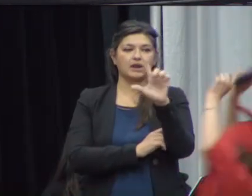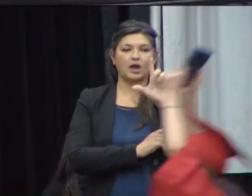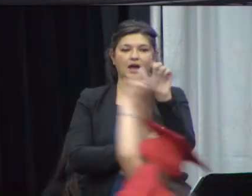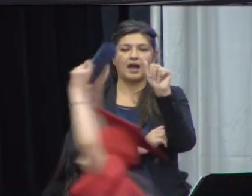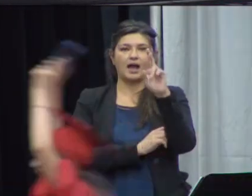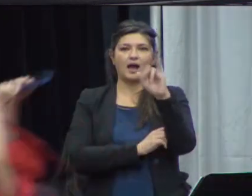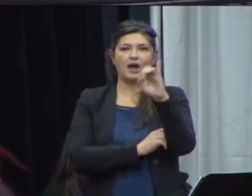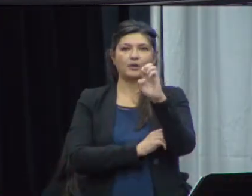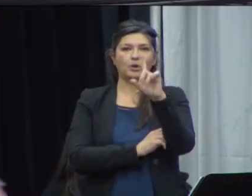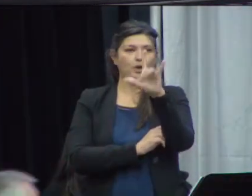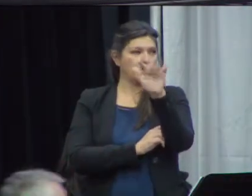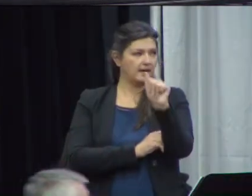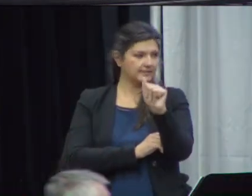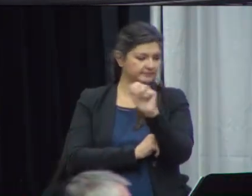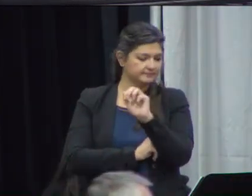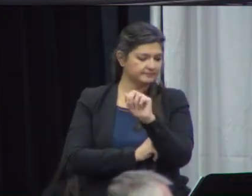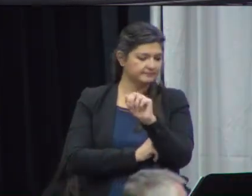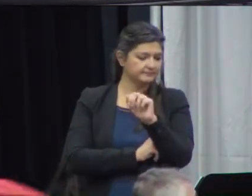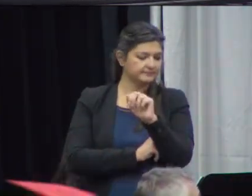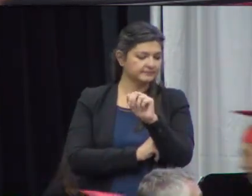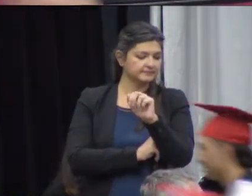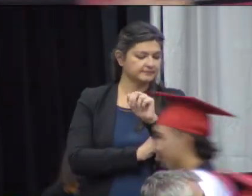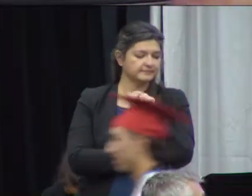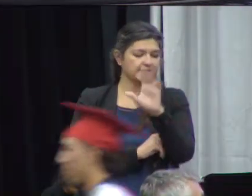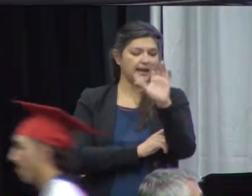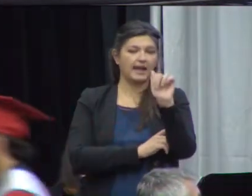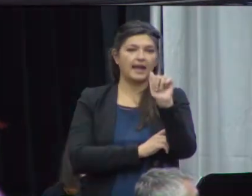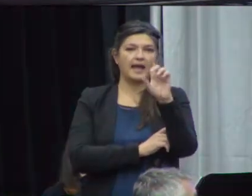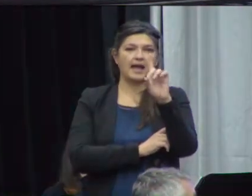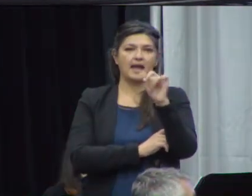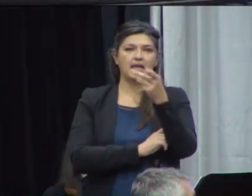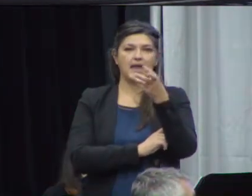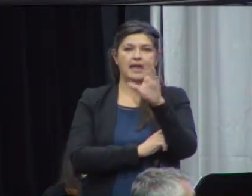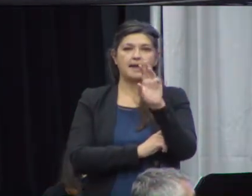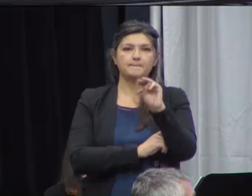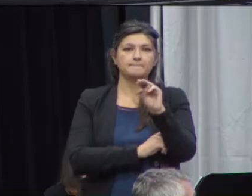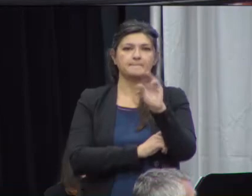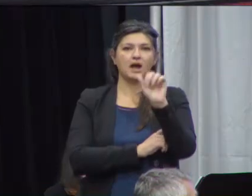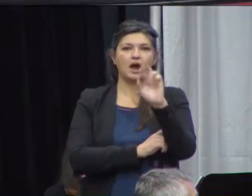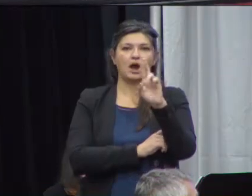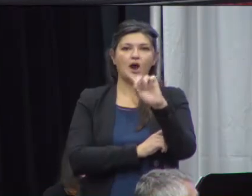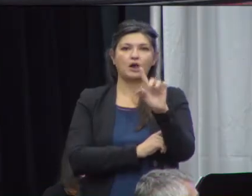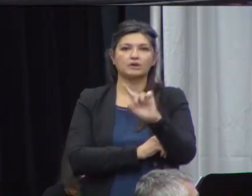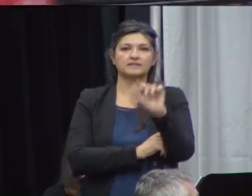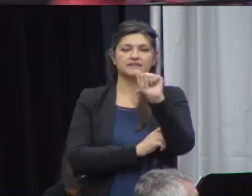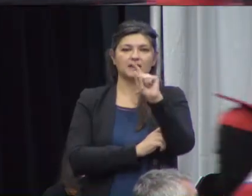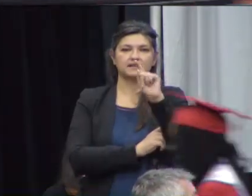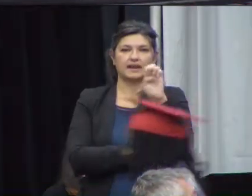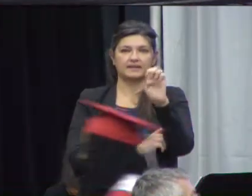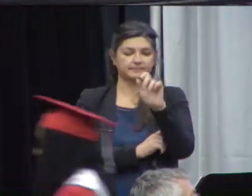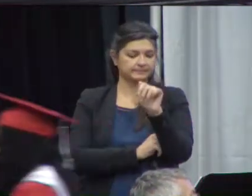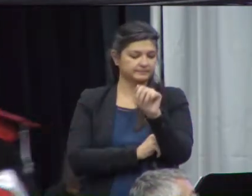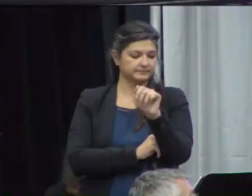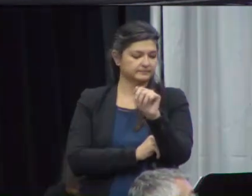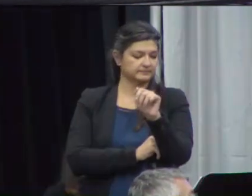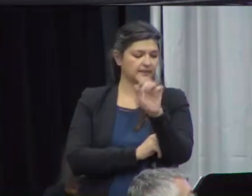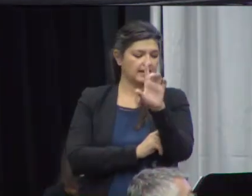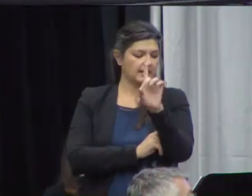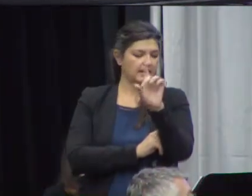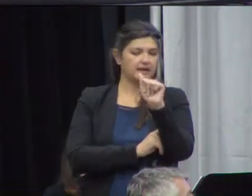(audience applauds) Adam Arcate. (audience applauds) Daisy Astorga.